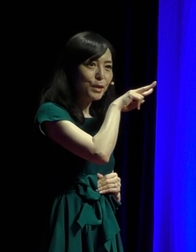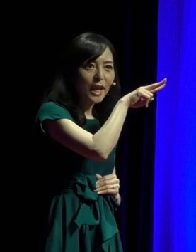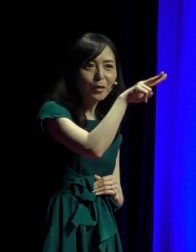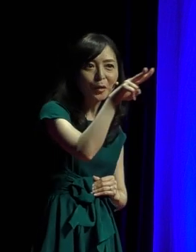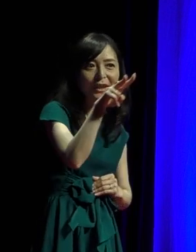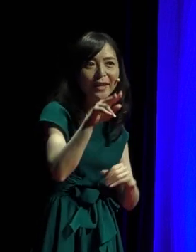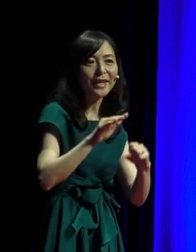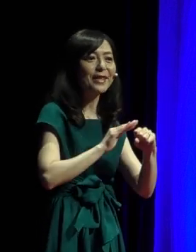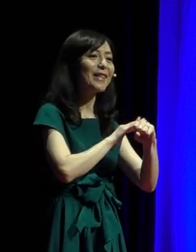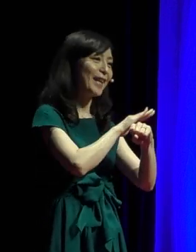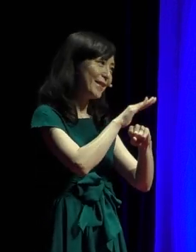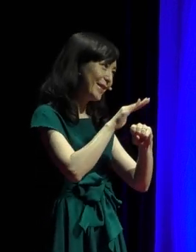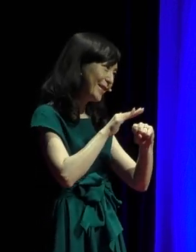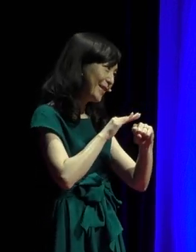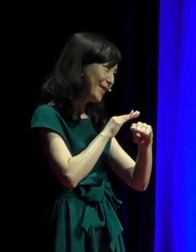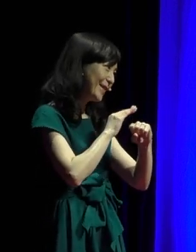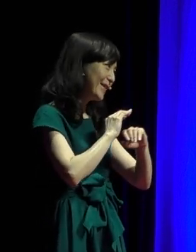Poder ver también es importante.